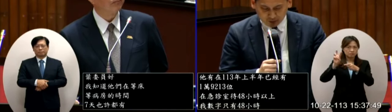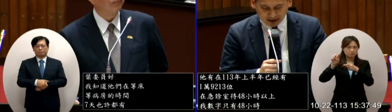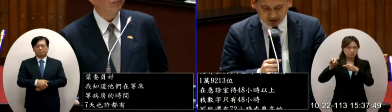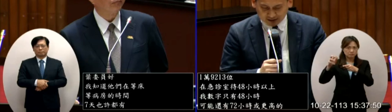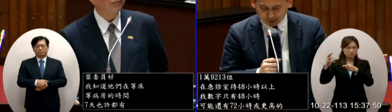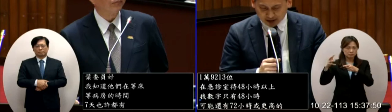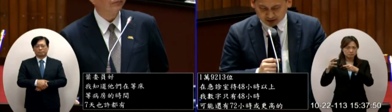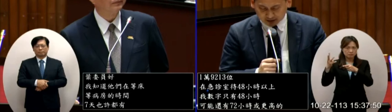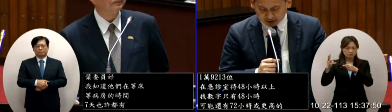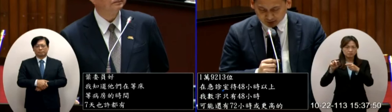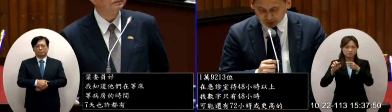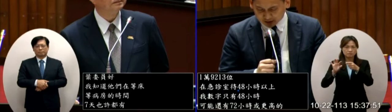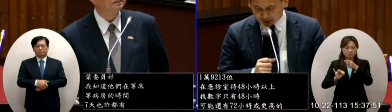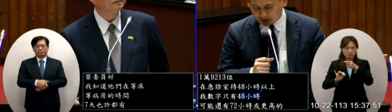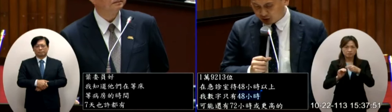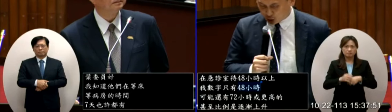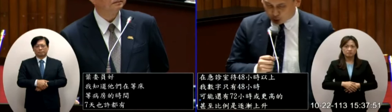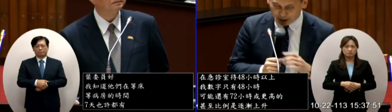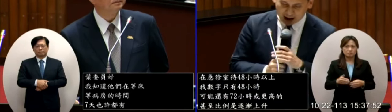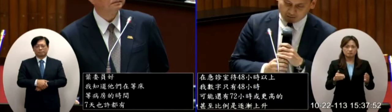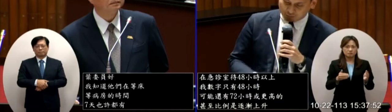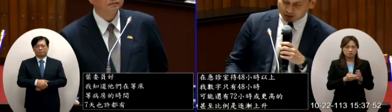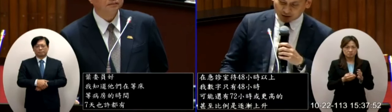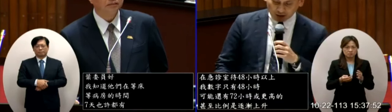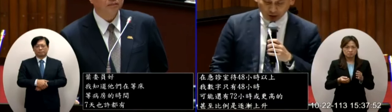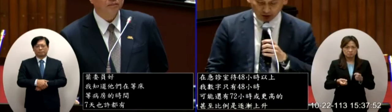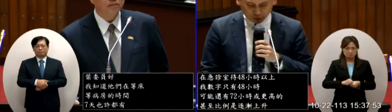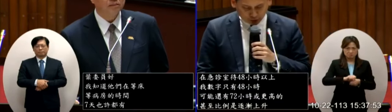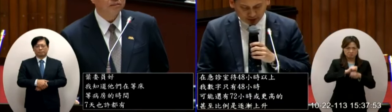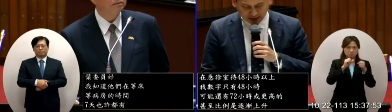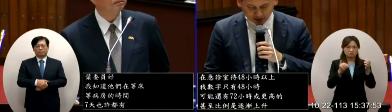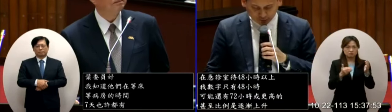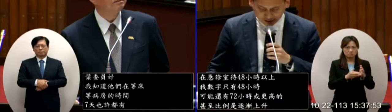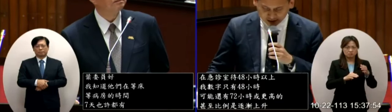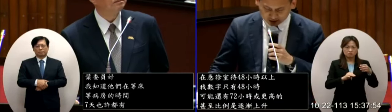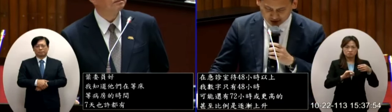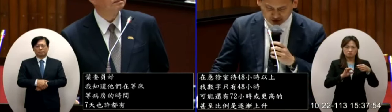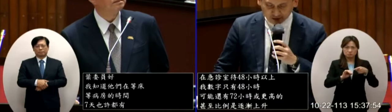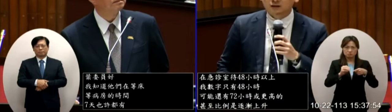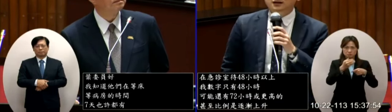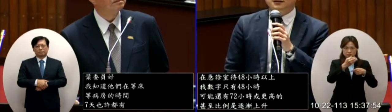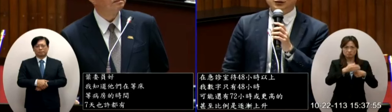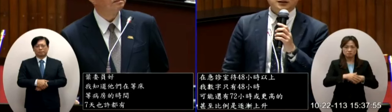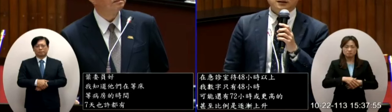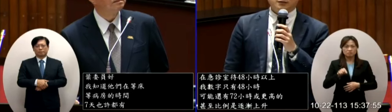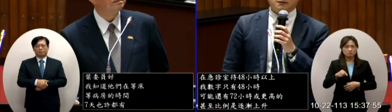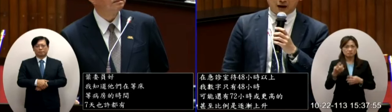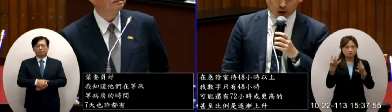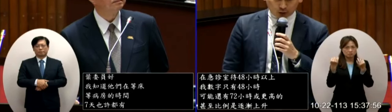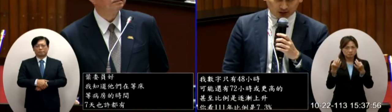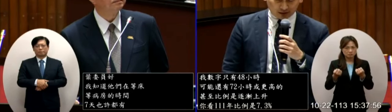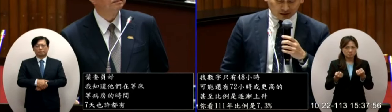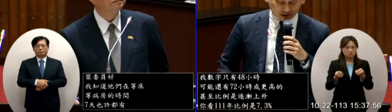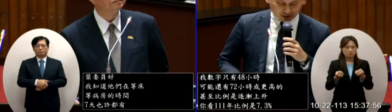110上半年已經變成9% 這個數字看起來非常的 就是沒有辦法控制